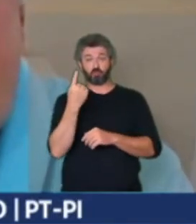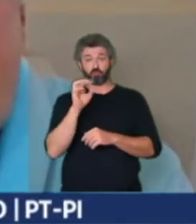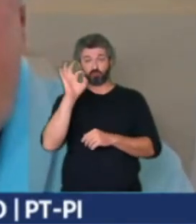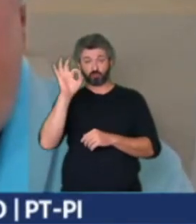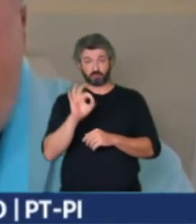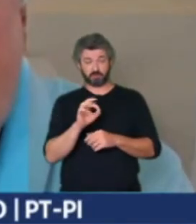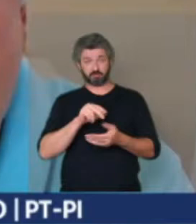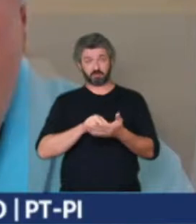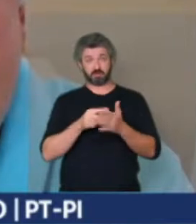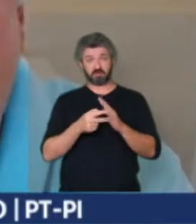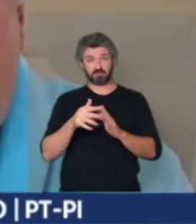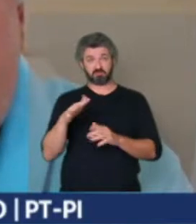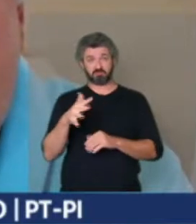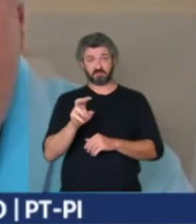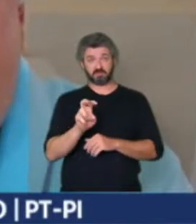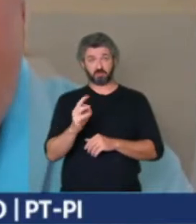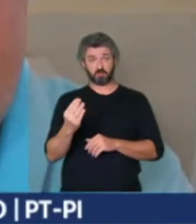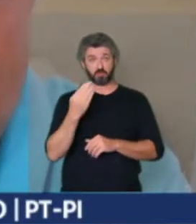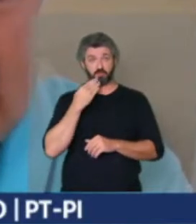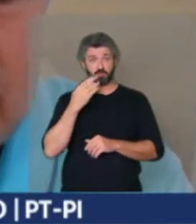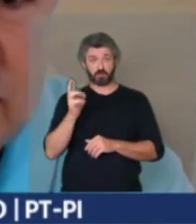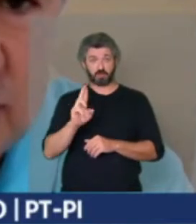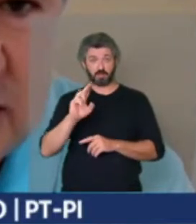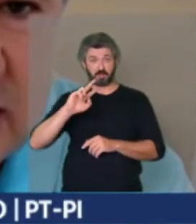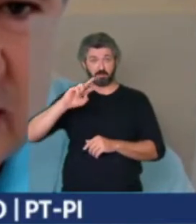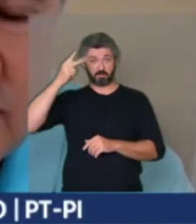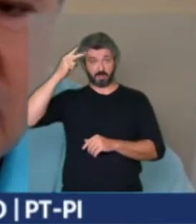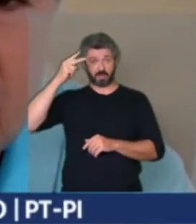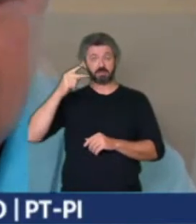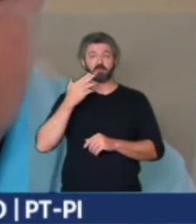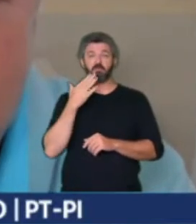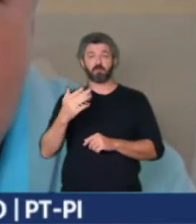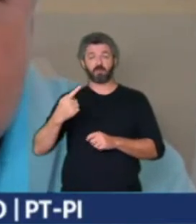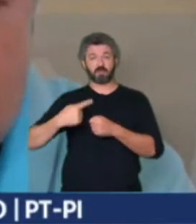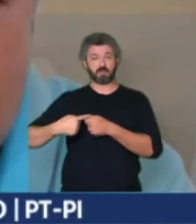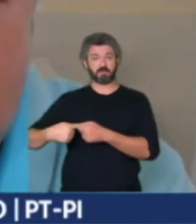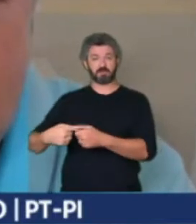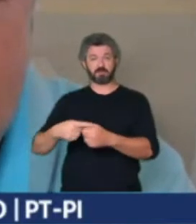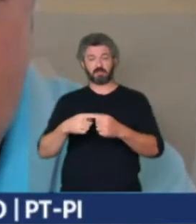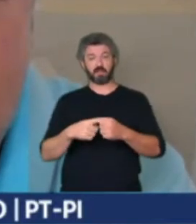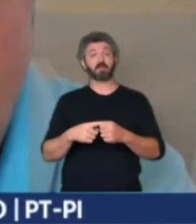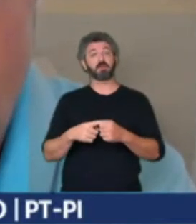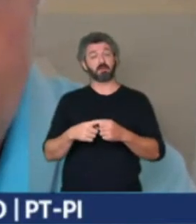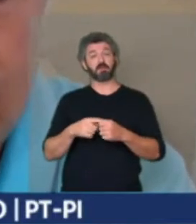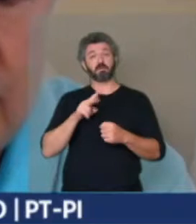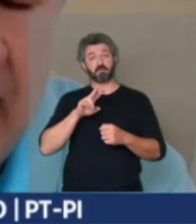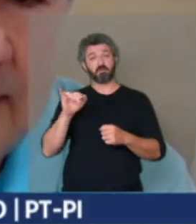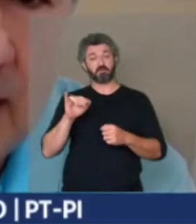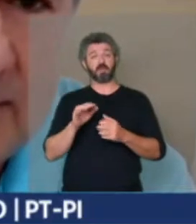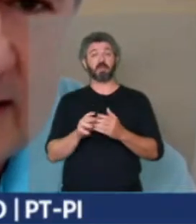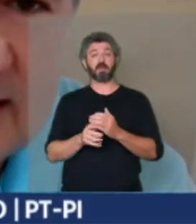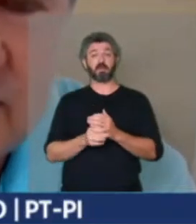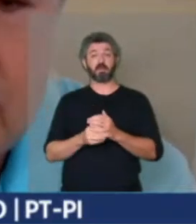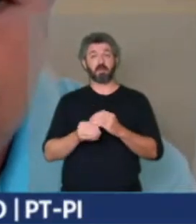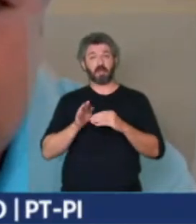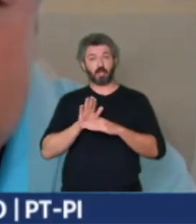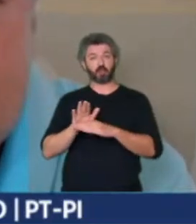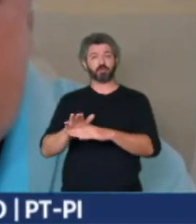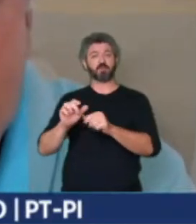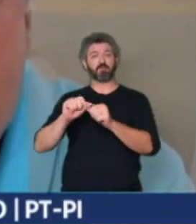DE REAIS A MAIS PARA OS MUNICÍPIOS VAI AJUDAR A IMPLEMENTAÇÃO DE POLÍTICAS QUE SÃO ESSENCIAIS É VIDA DAS PESSOAS LÁ NOS MUNICÍ PIOS. ESSA MEDIDA TEM UMA